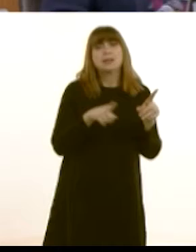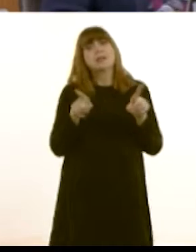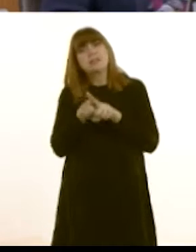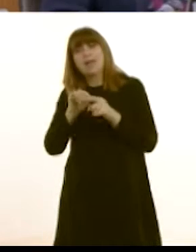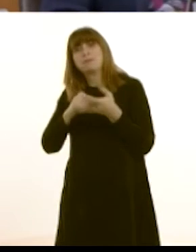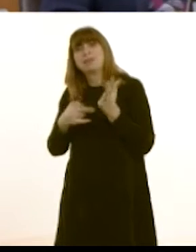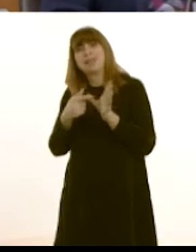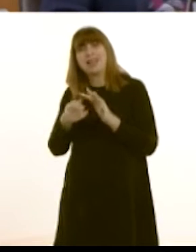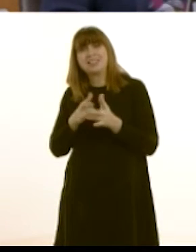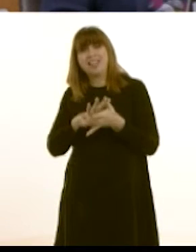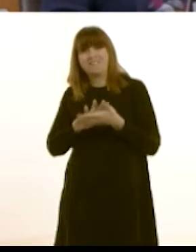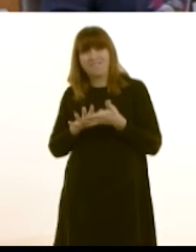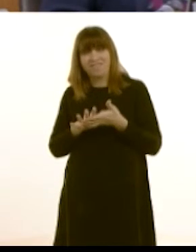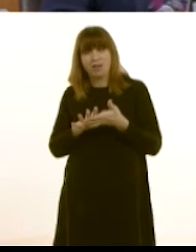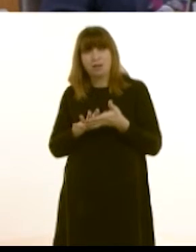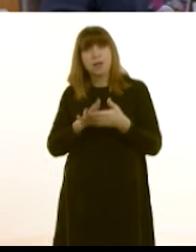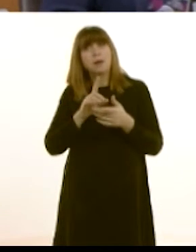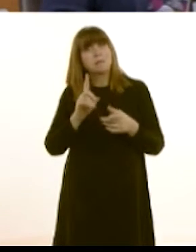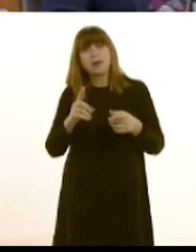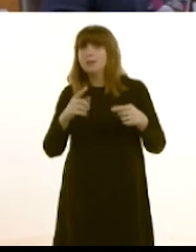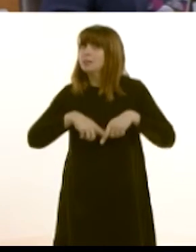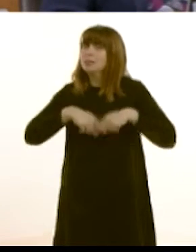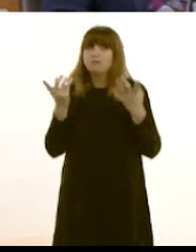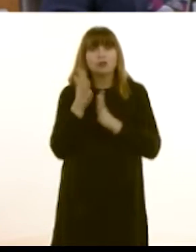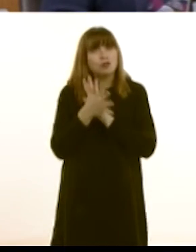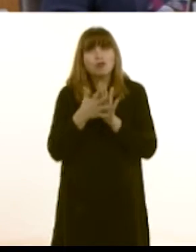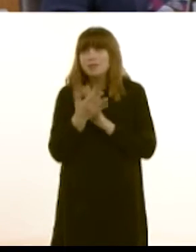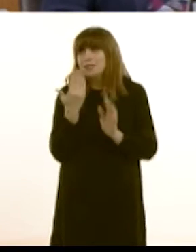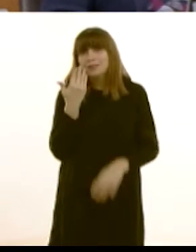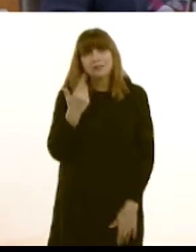wrth gwrs, wedi digwydd yn Llanelwy. Ond nid felly ddigwyddodd y tro hwn.